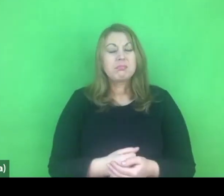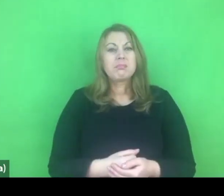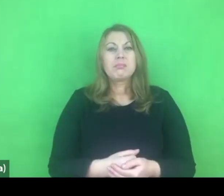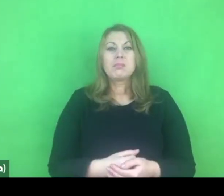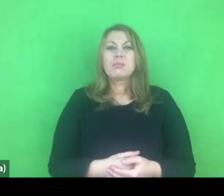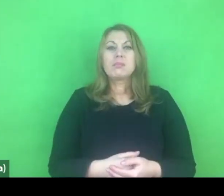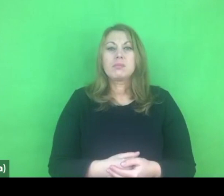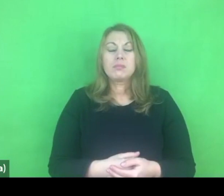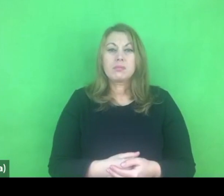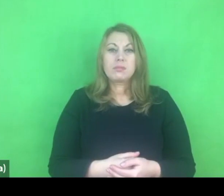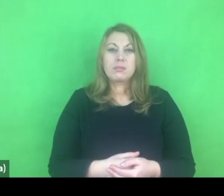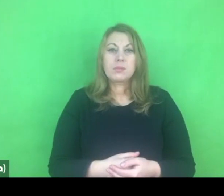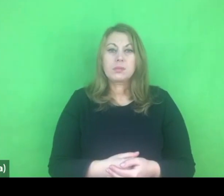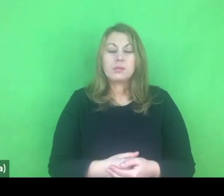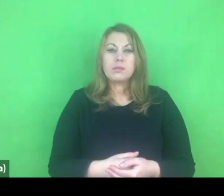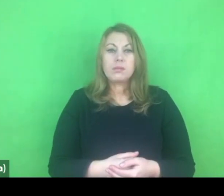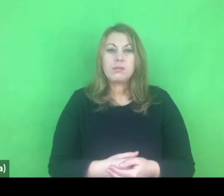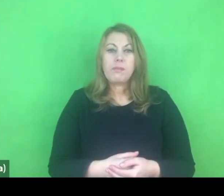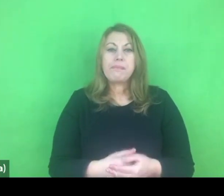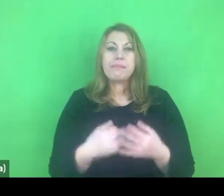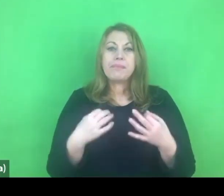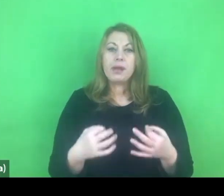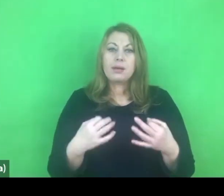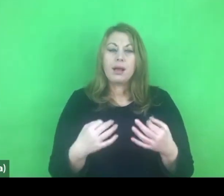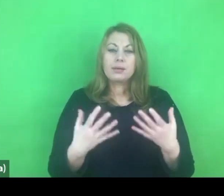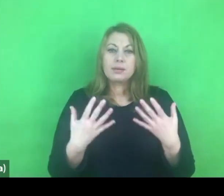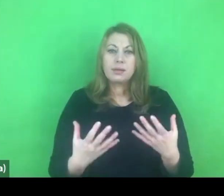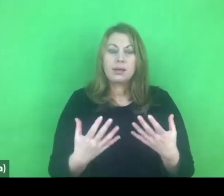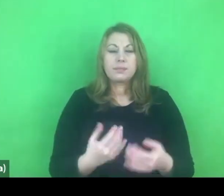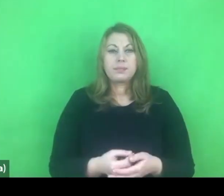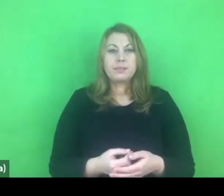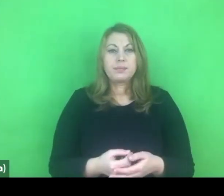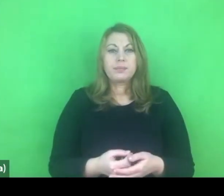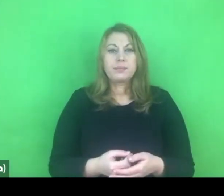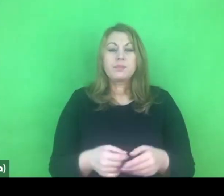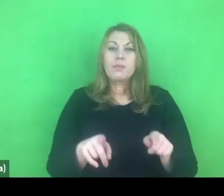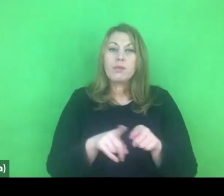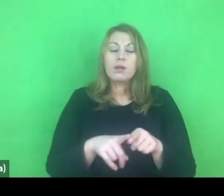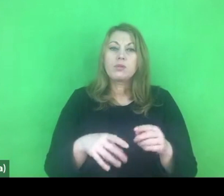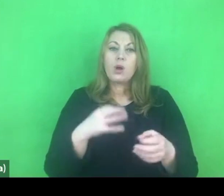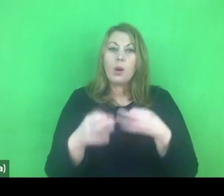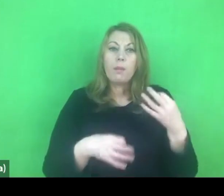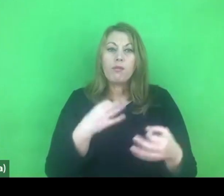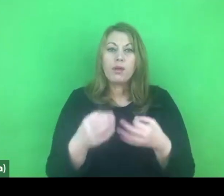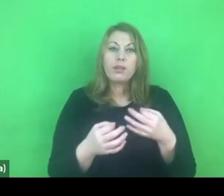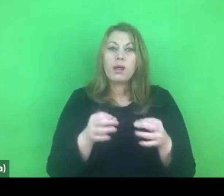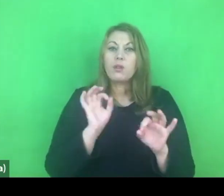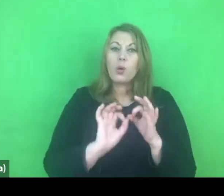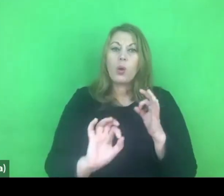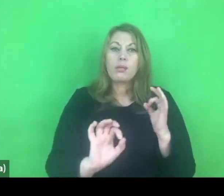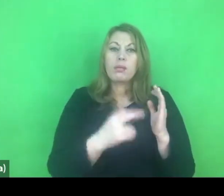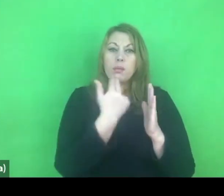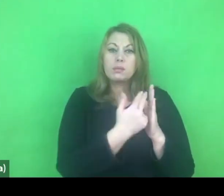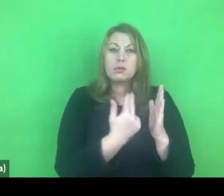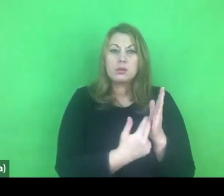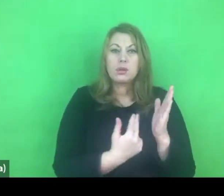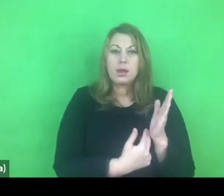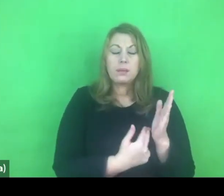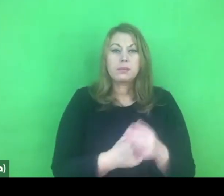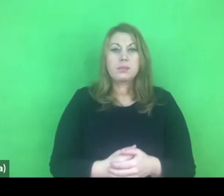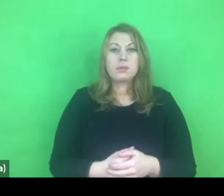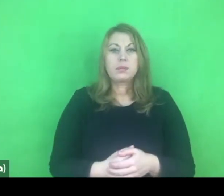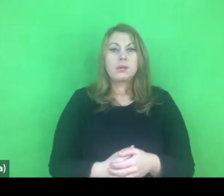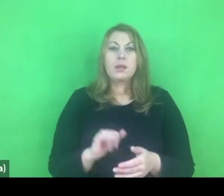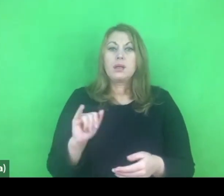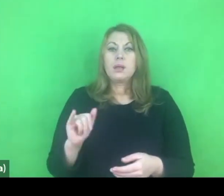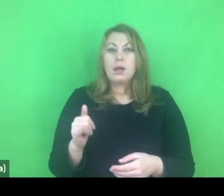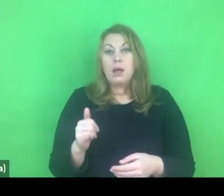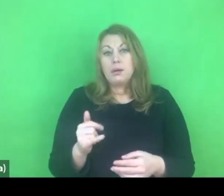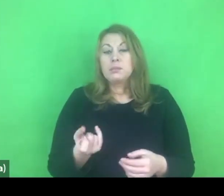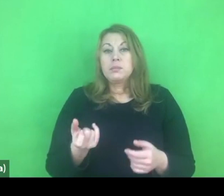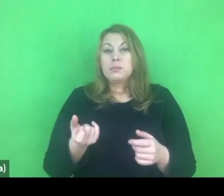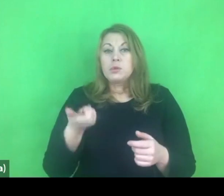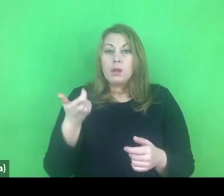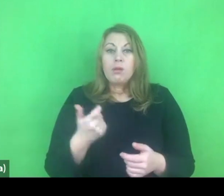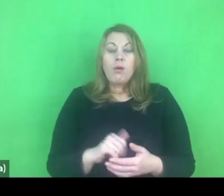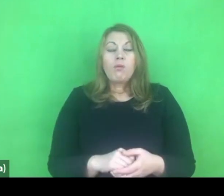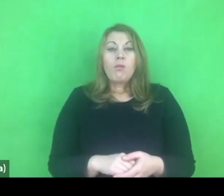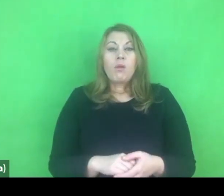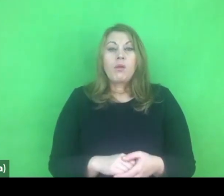Chciałabym powiedzieć o konkretnych przepisach, które mogą budzić i budzą obawy.